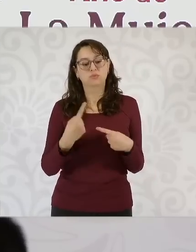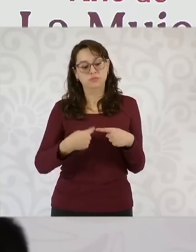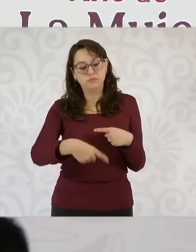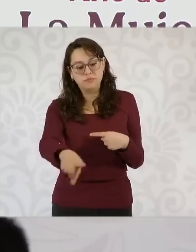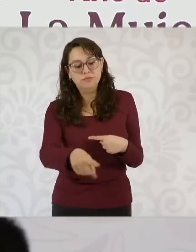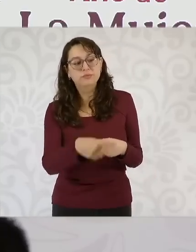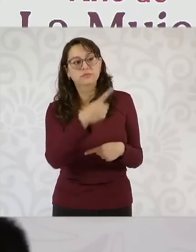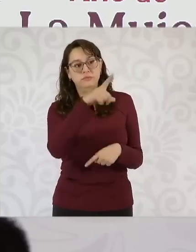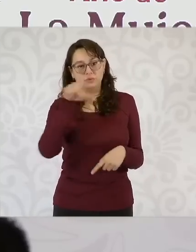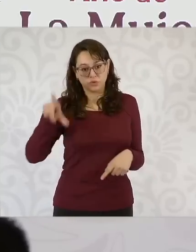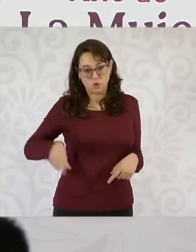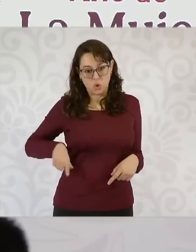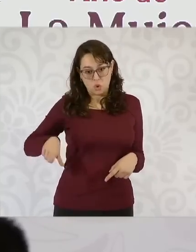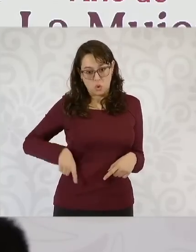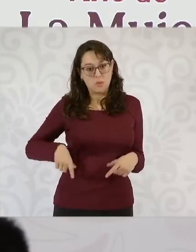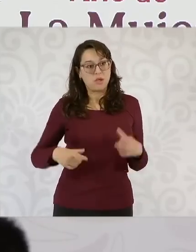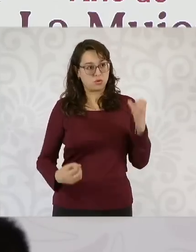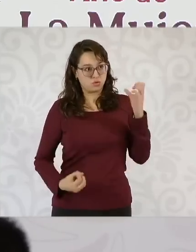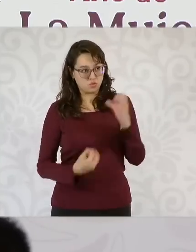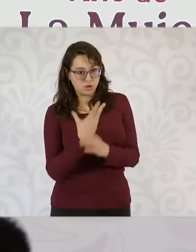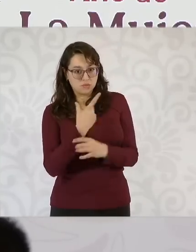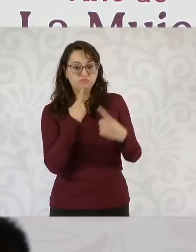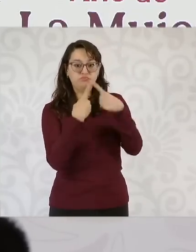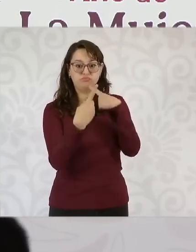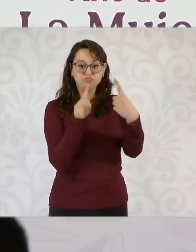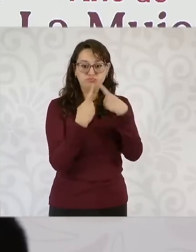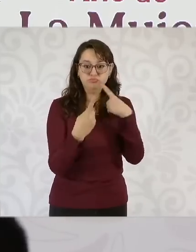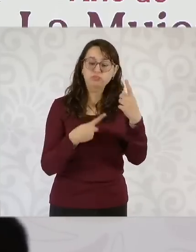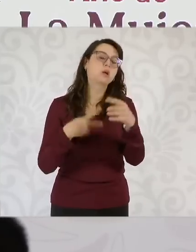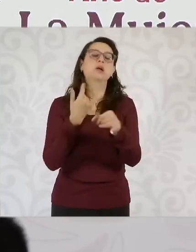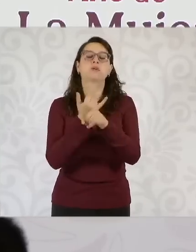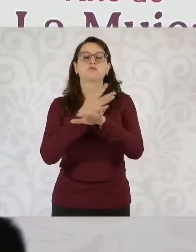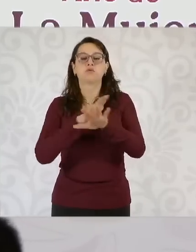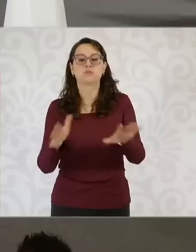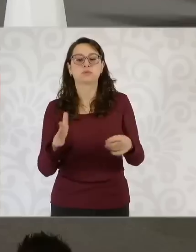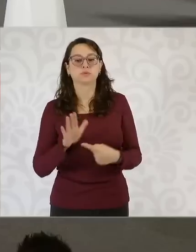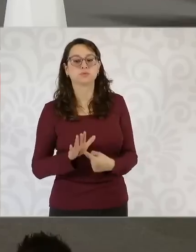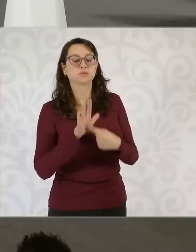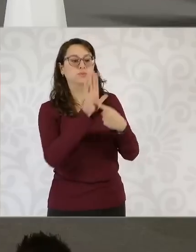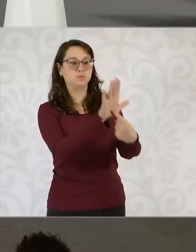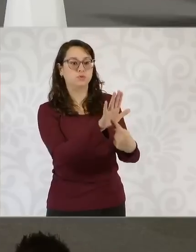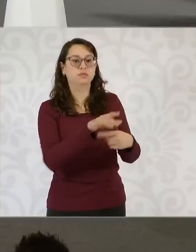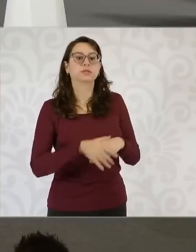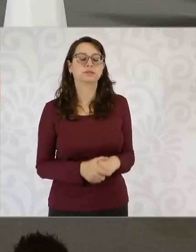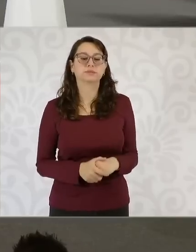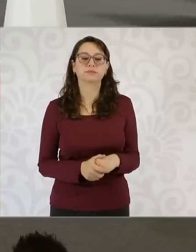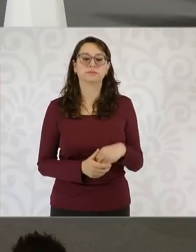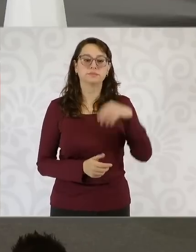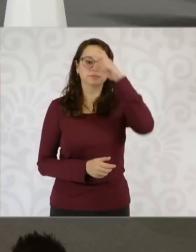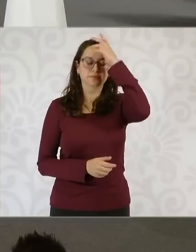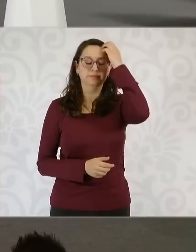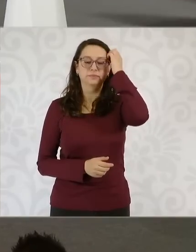presentarles la información que tenemos nueva administración dirán ustedes Bueno pero ya es